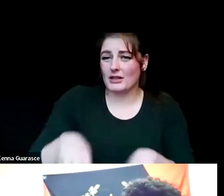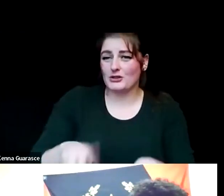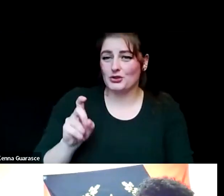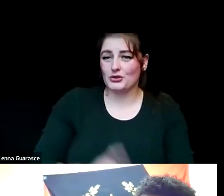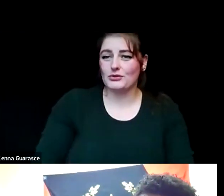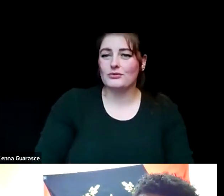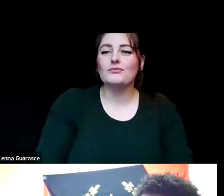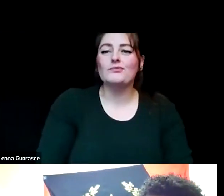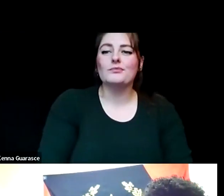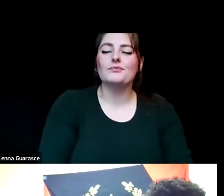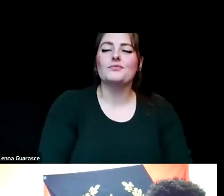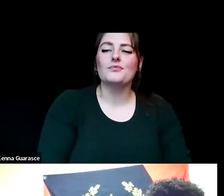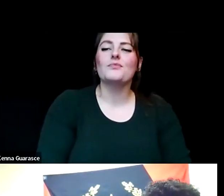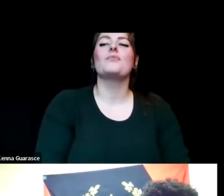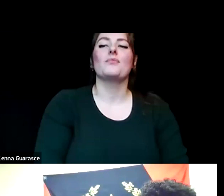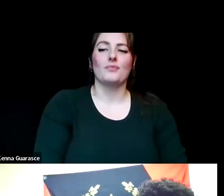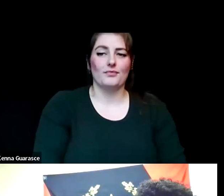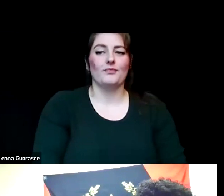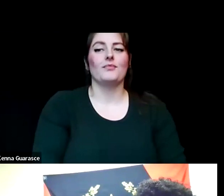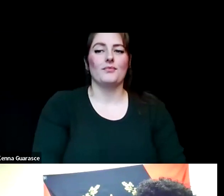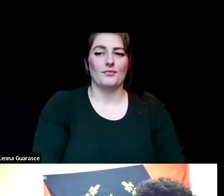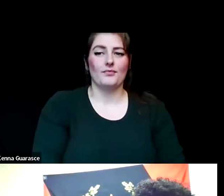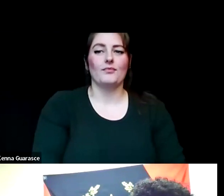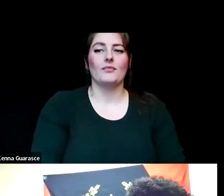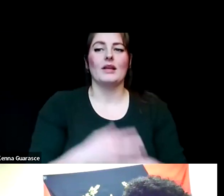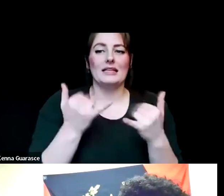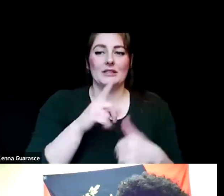Sí, hay una pregunta que dice: